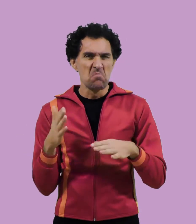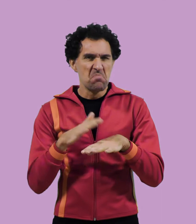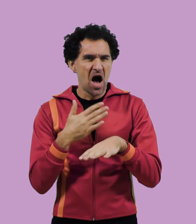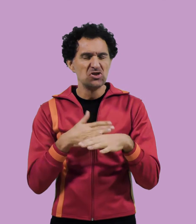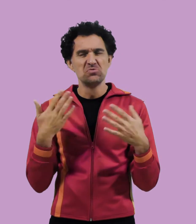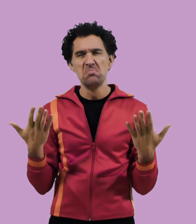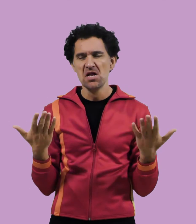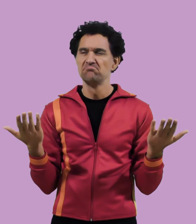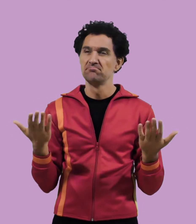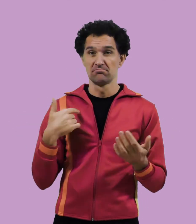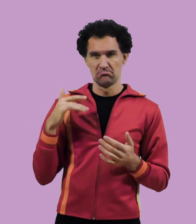Ich gebe euch ein Beispiel: